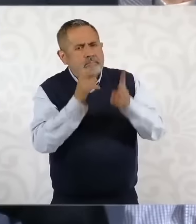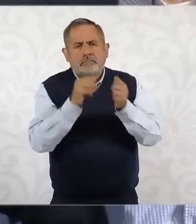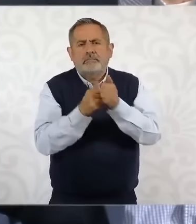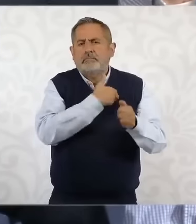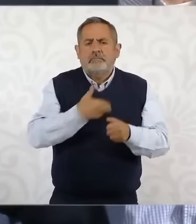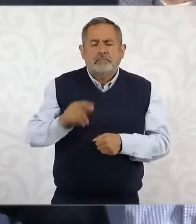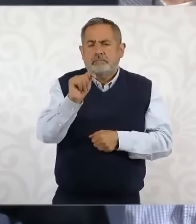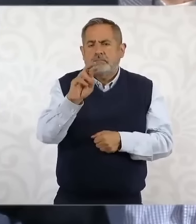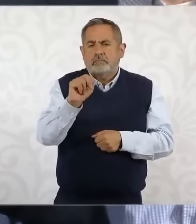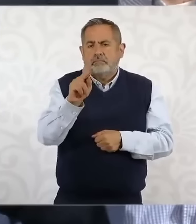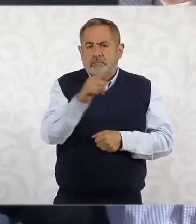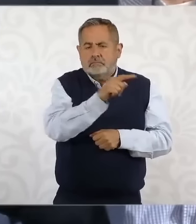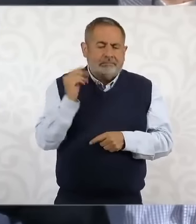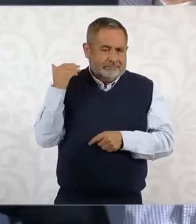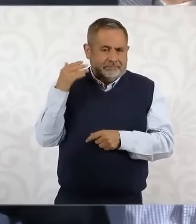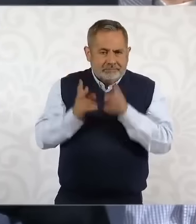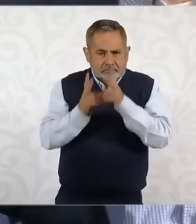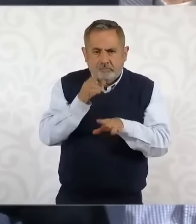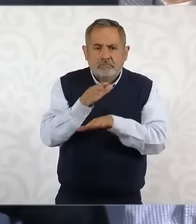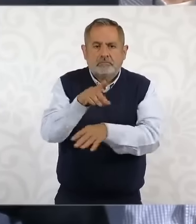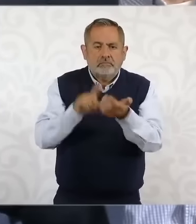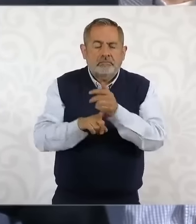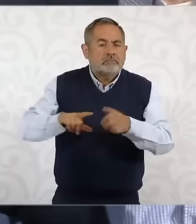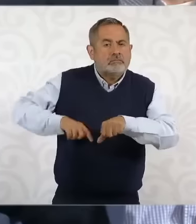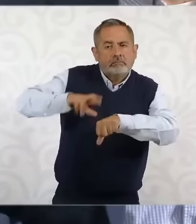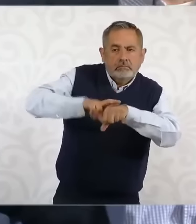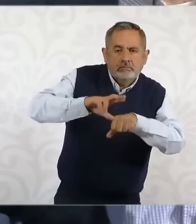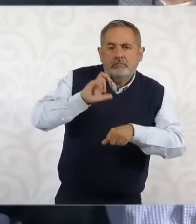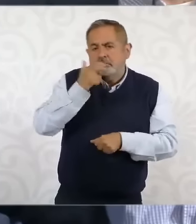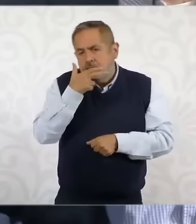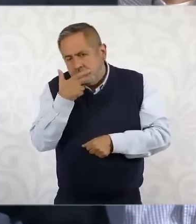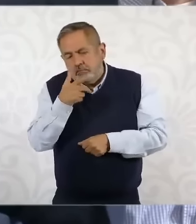Trump. hablaron de los temas que involucran a la gobernadora de Chihuahua y al gobernador con